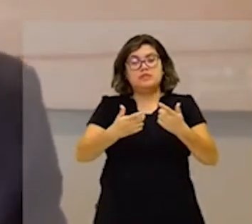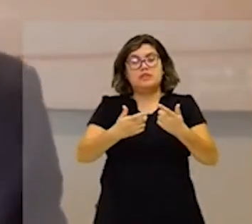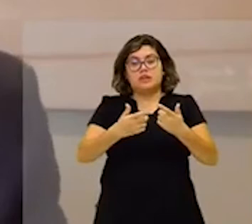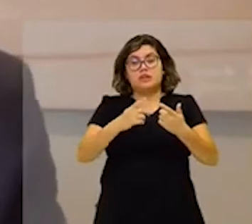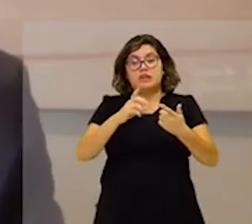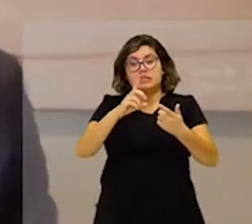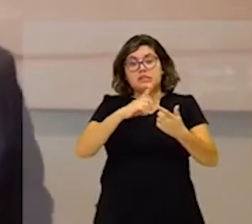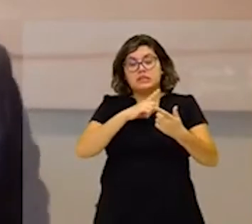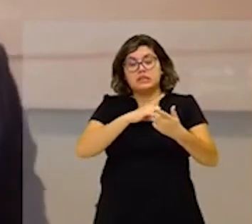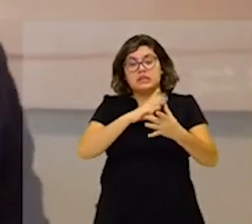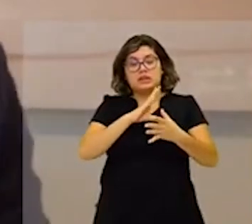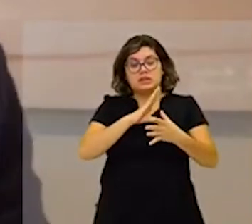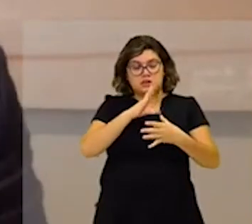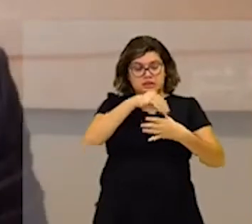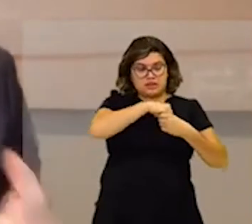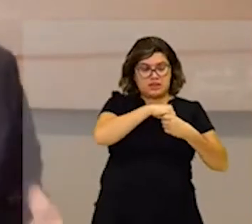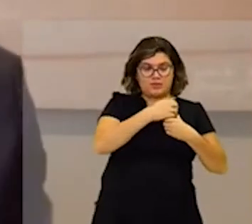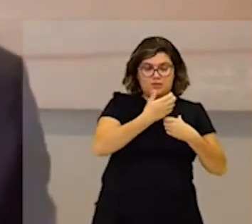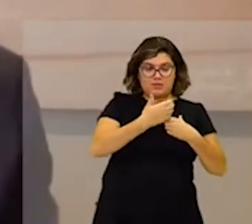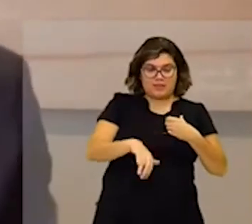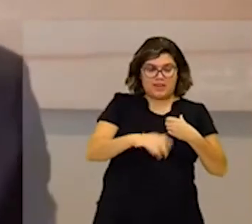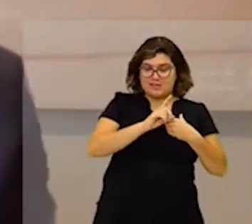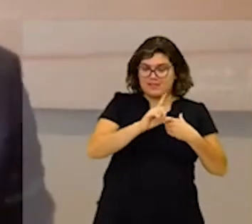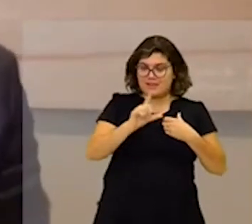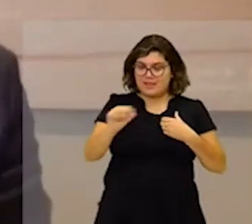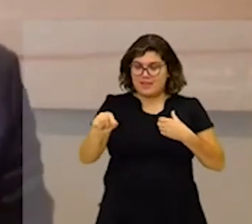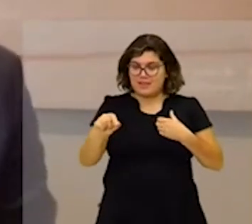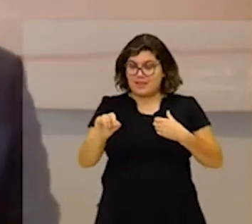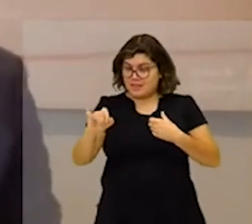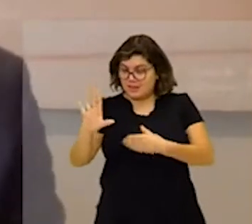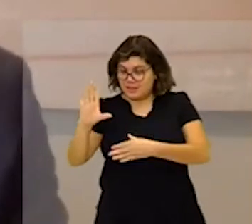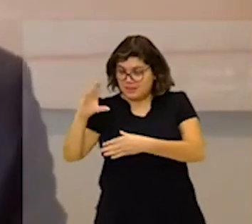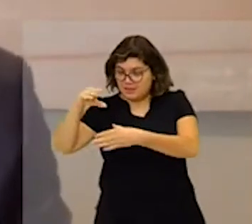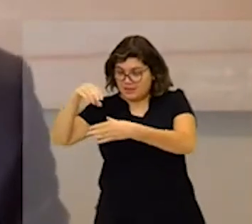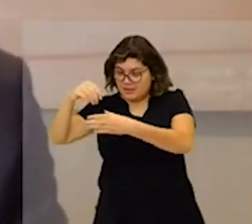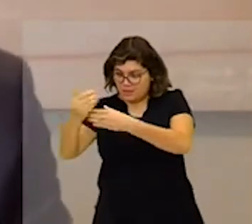dentro não quer sair quem tá fora quer entrar então processo legislativo faz parte de uma